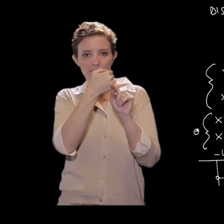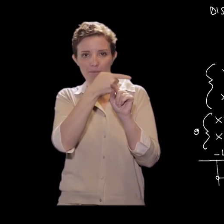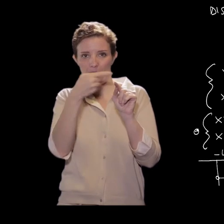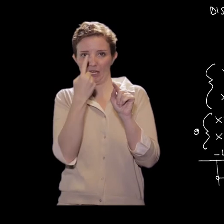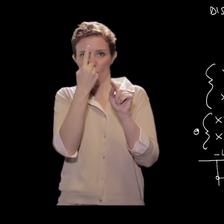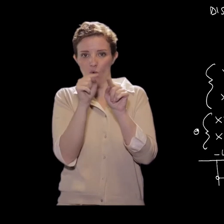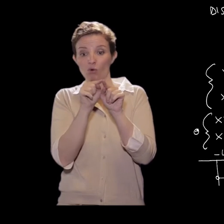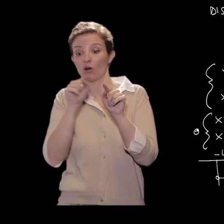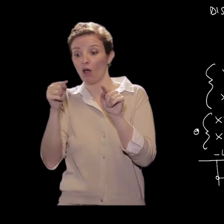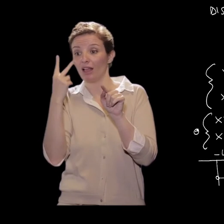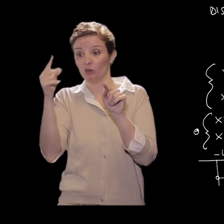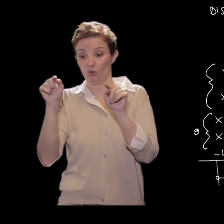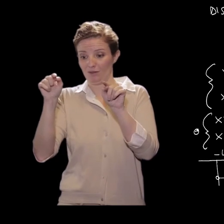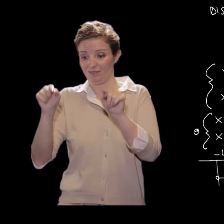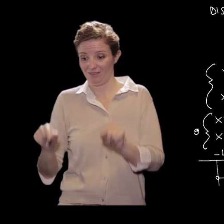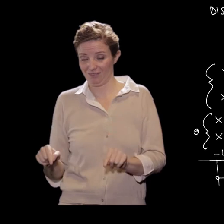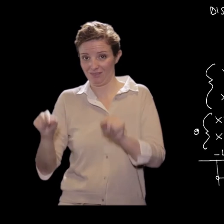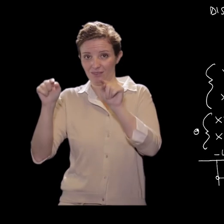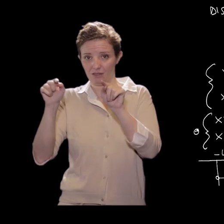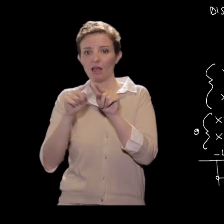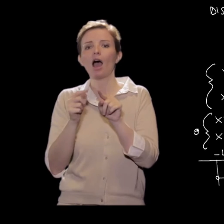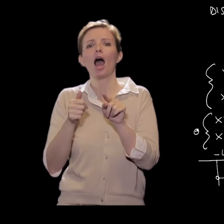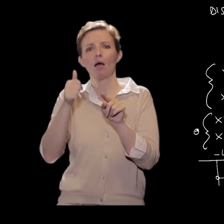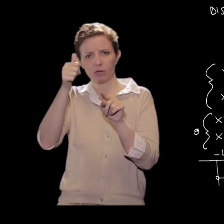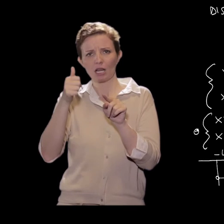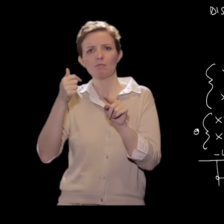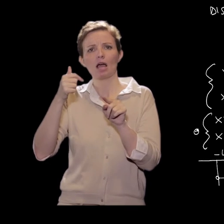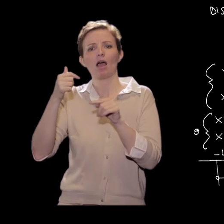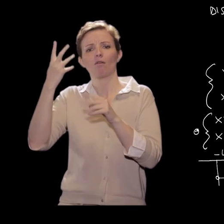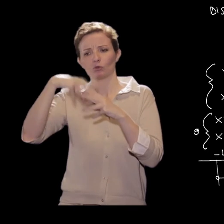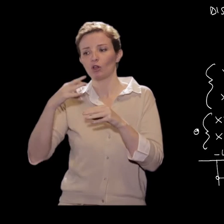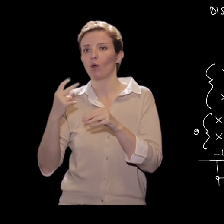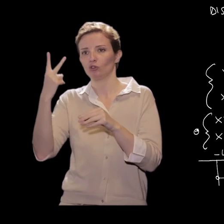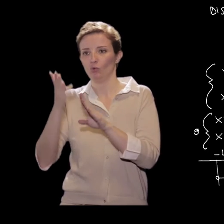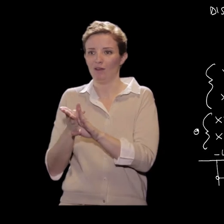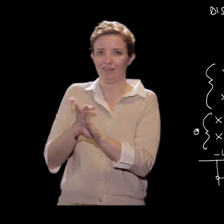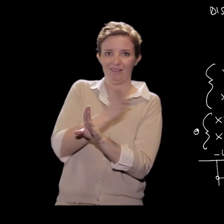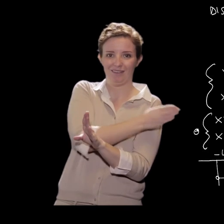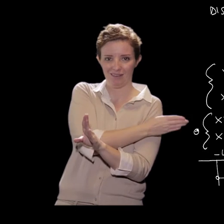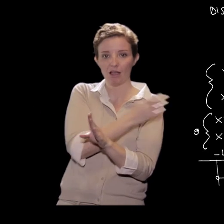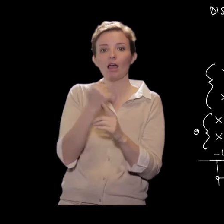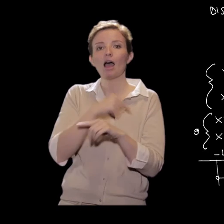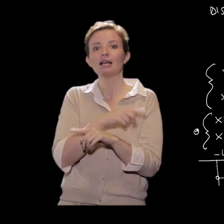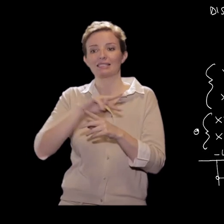La prima è verificata da 2 indietro. La seconda da -1 in avanti.